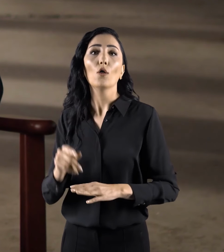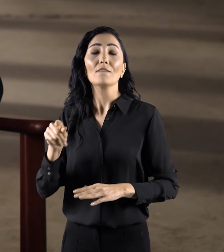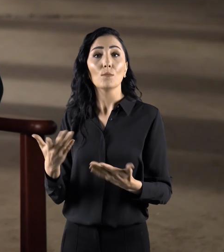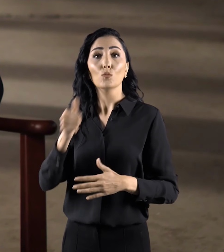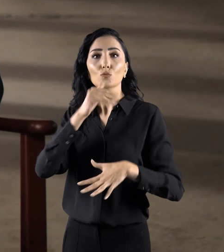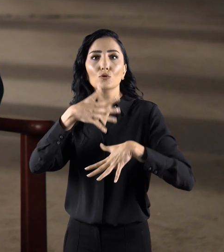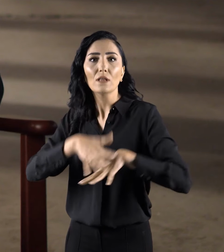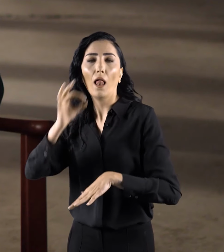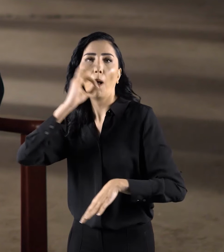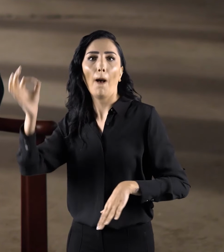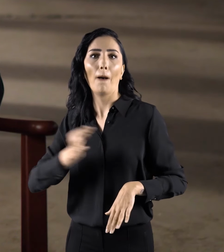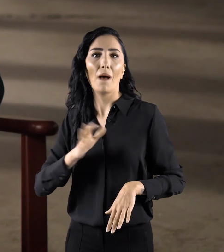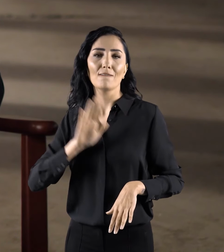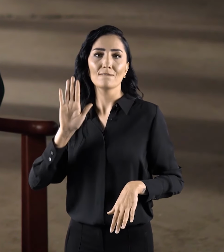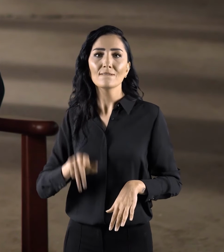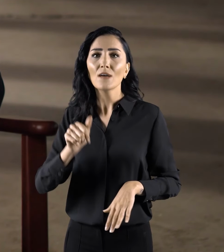ve bu bize selin aslında habercisidir.